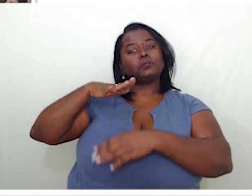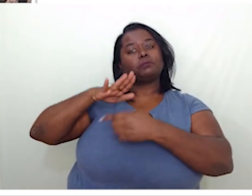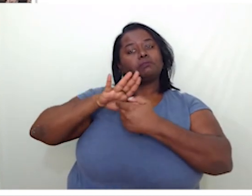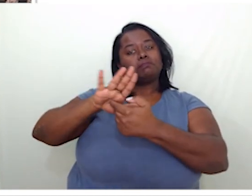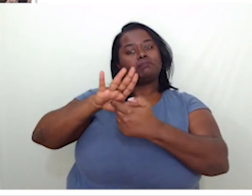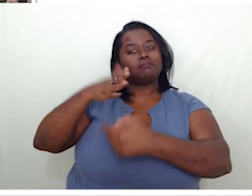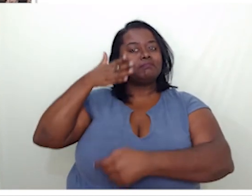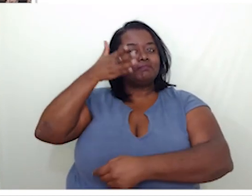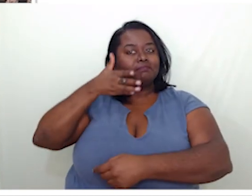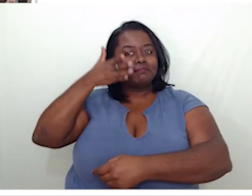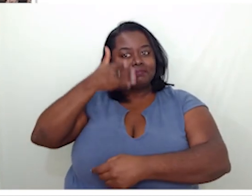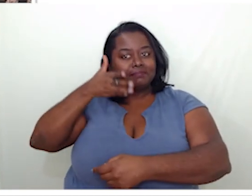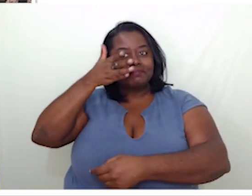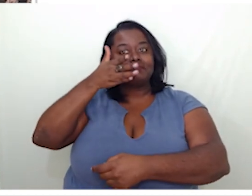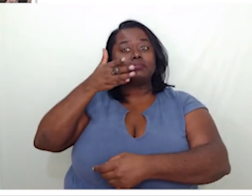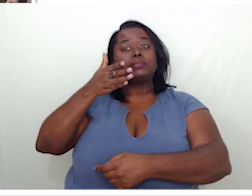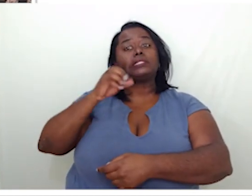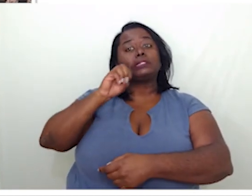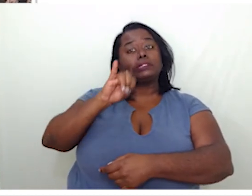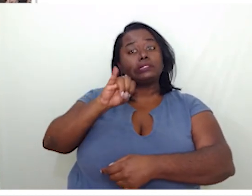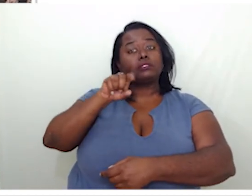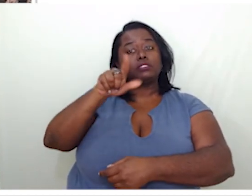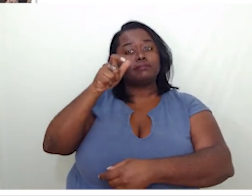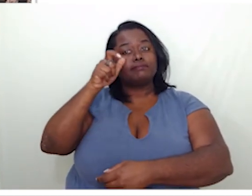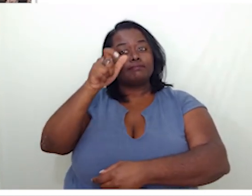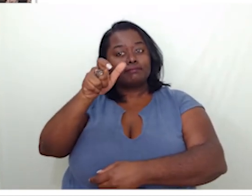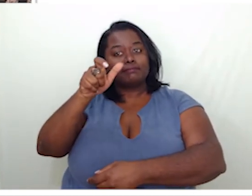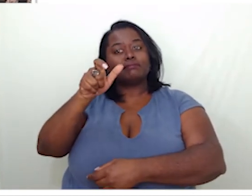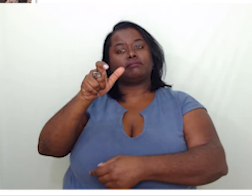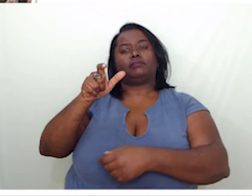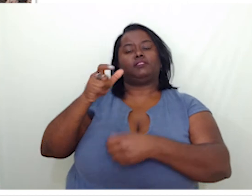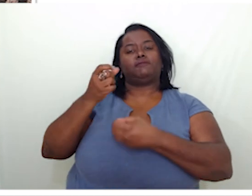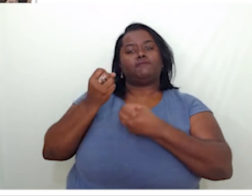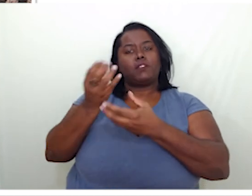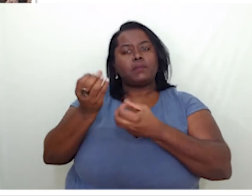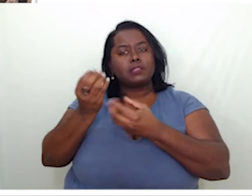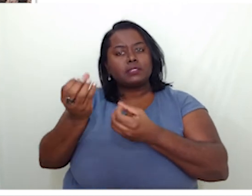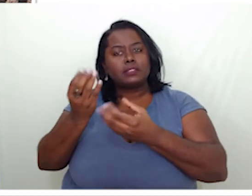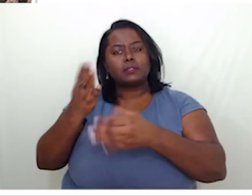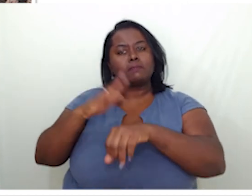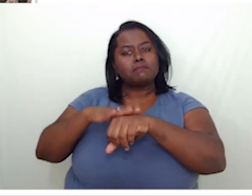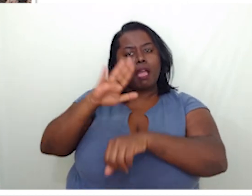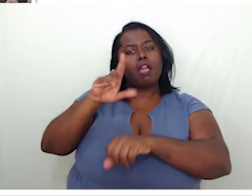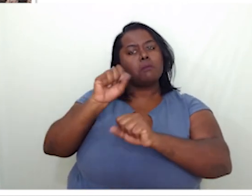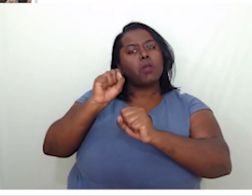Gracias por su atención.